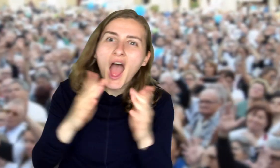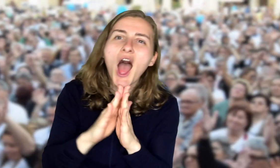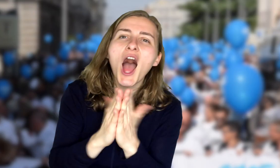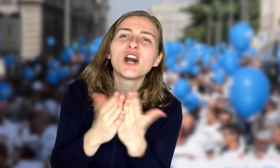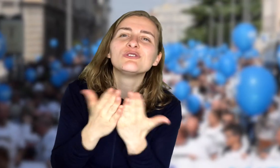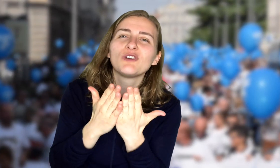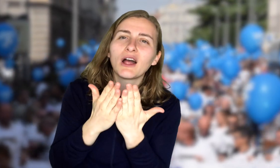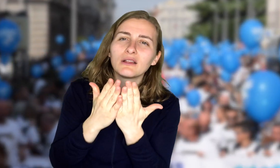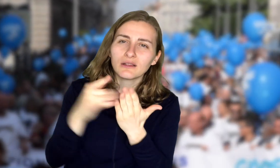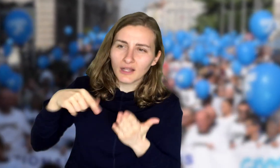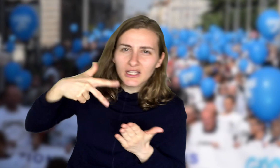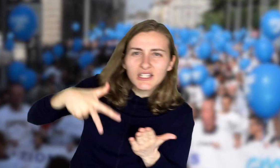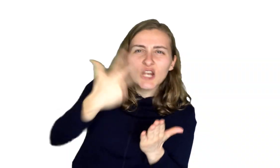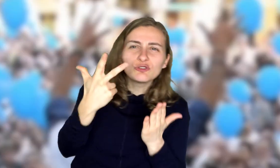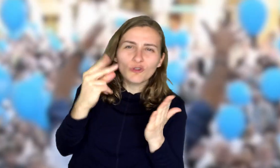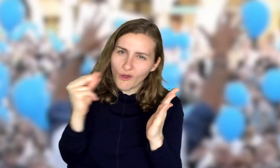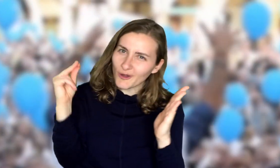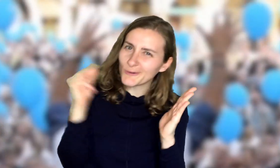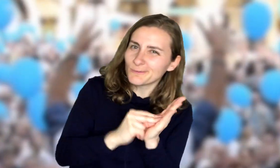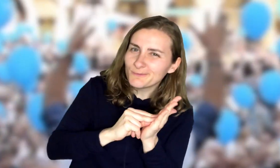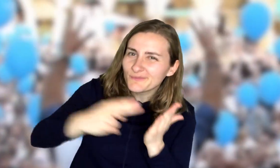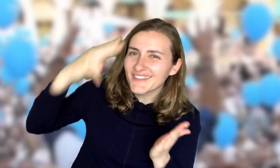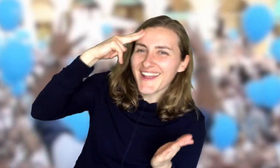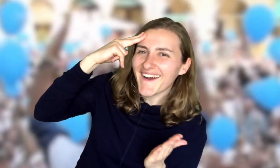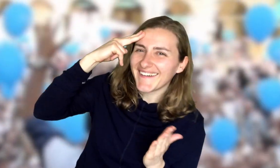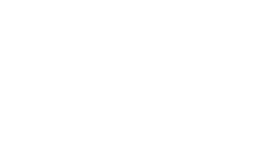Intanto segnatevi in agenda i tre giorni!